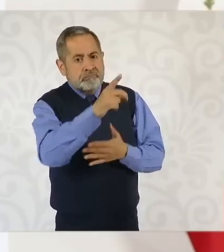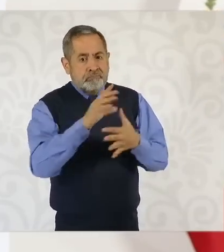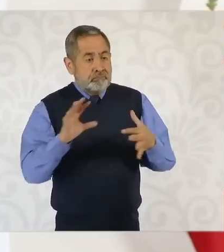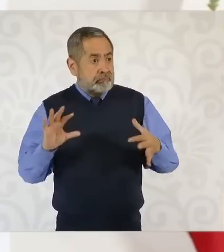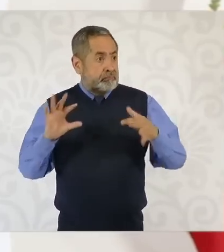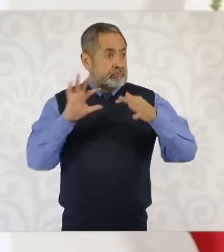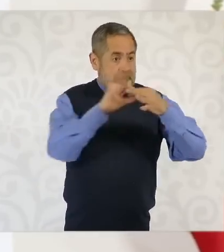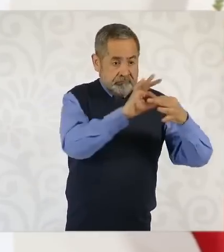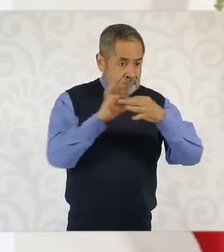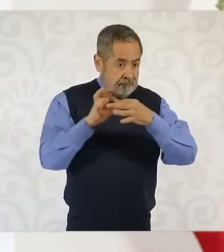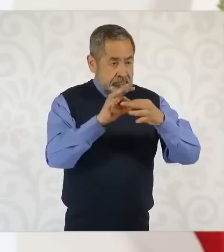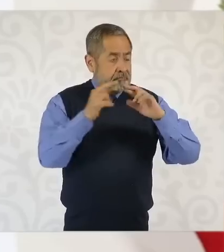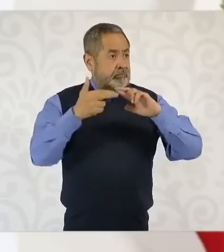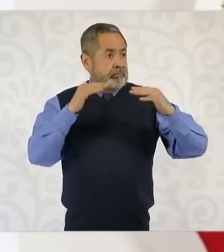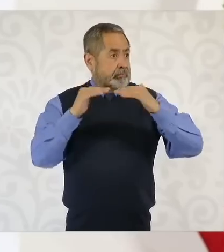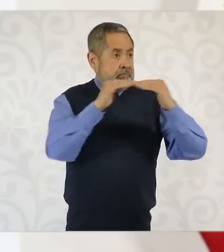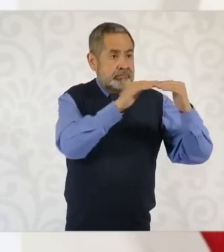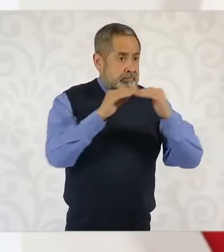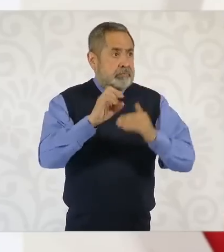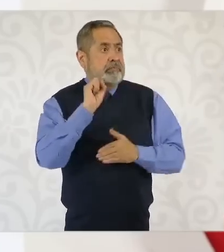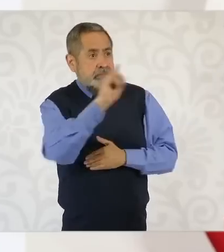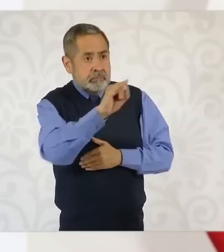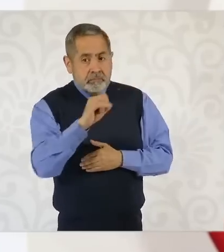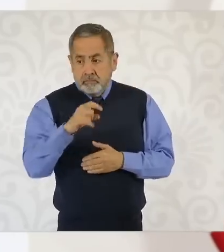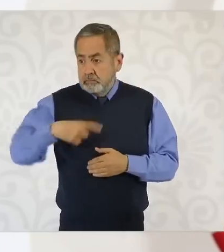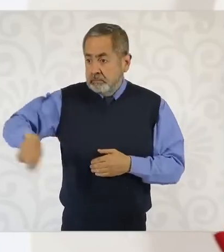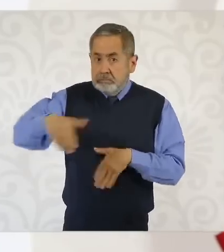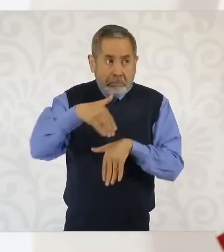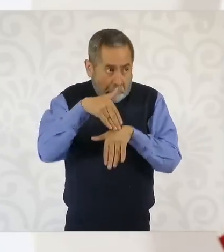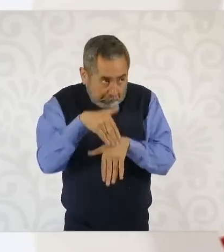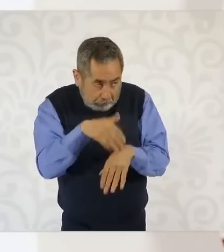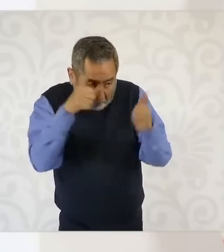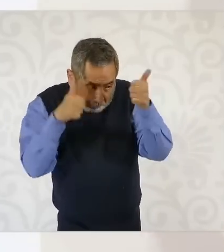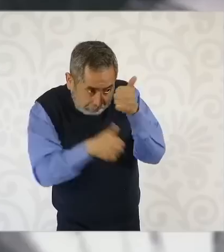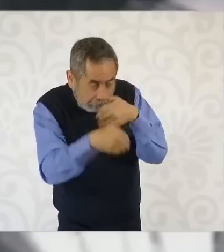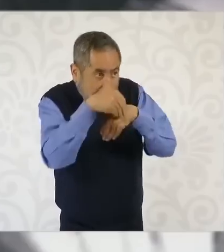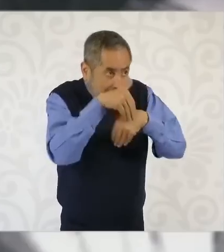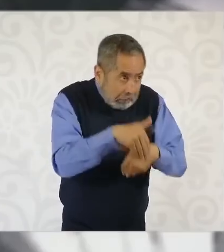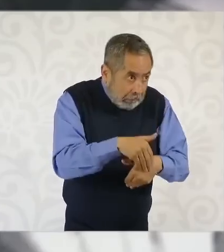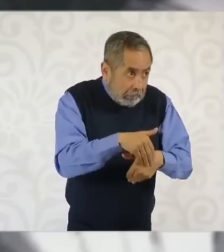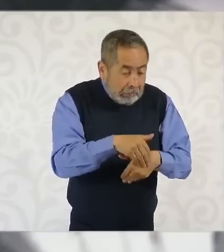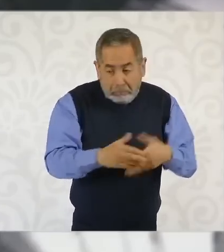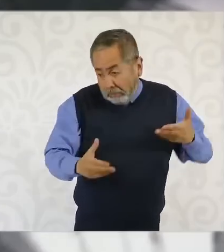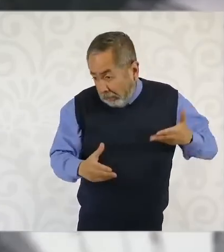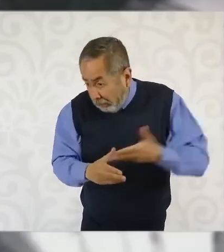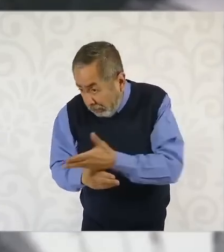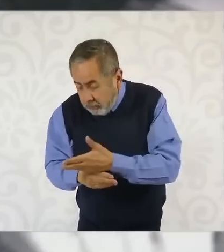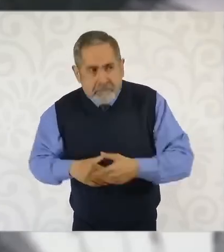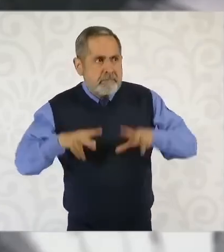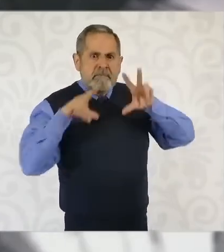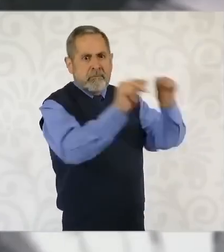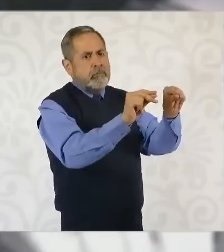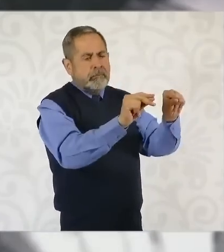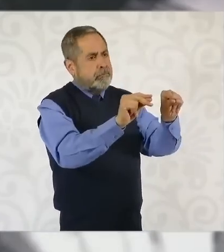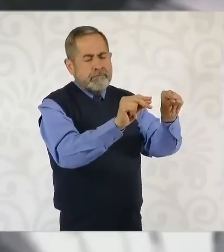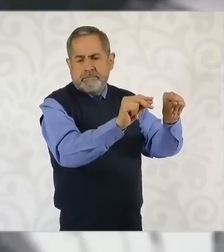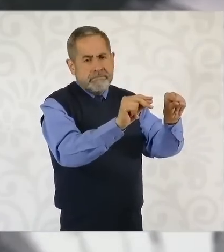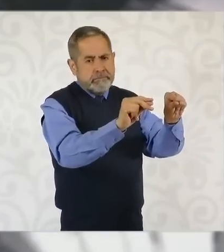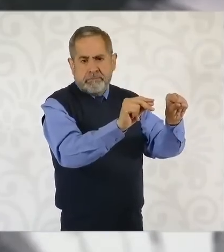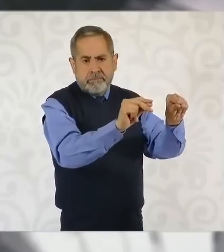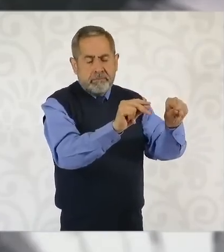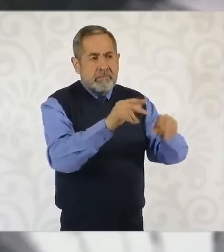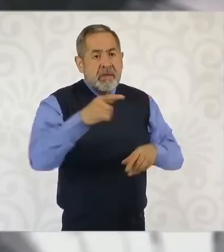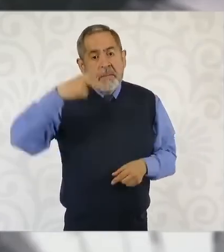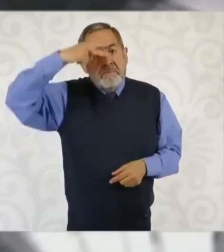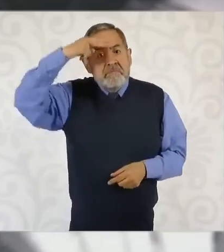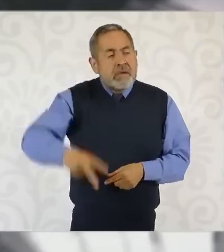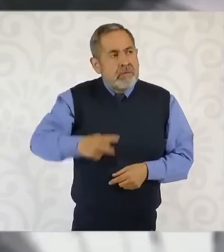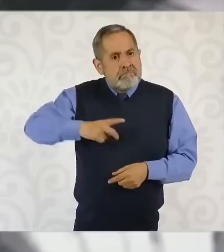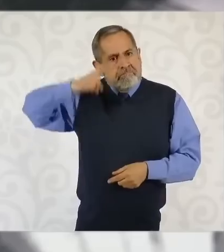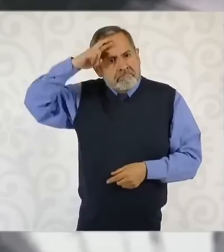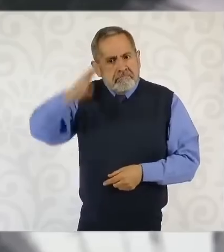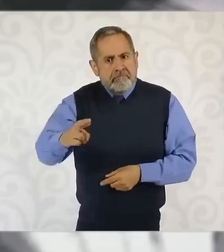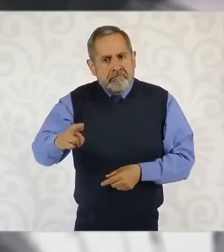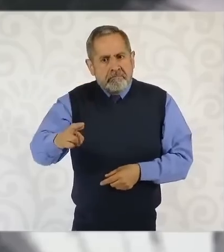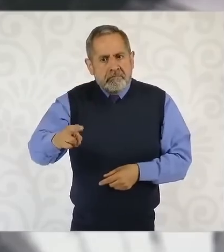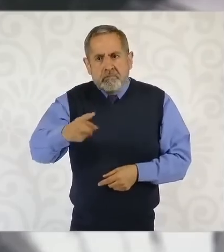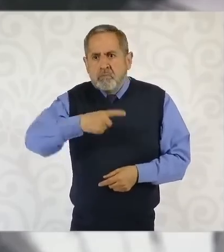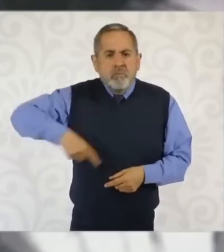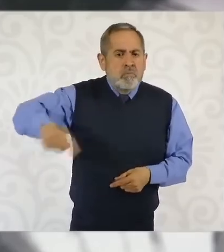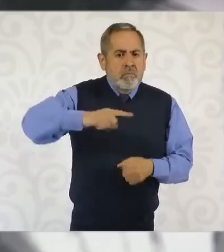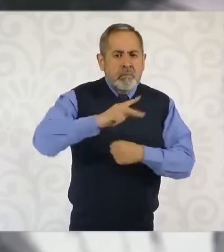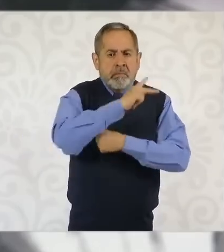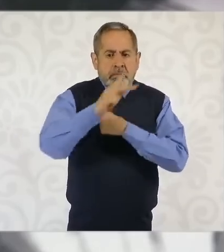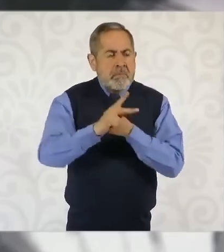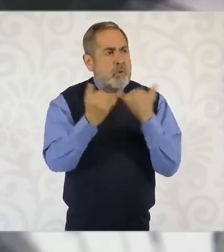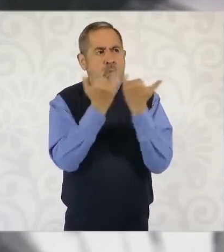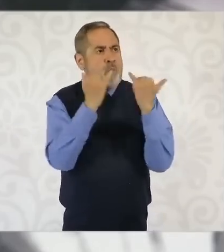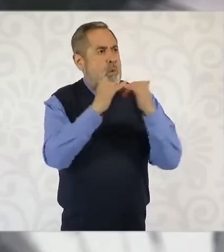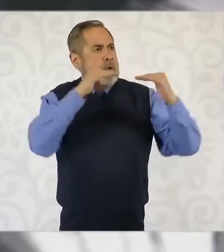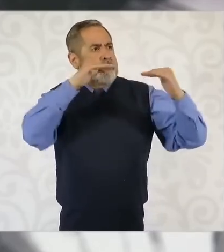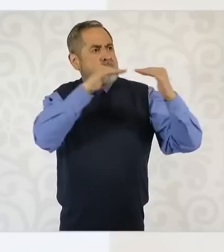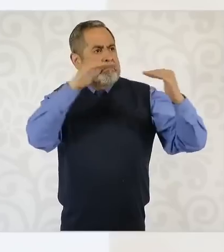coordinación sí subordinación intervencionismo no a México se le respeta somos naciones iguales por